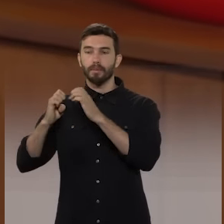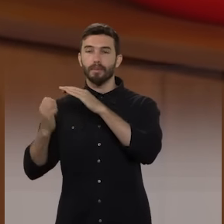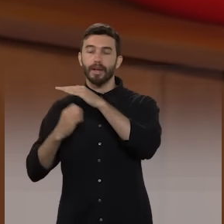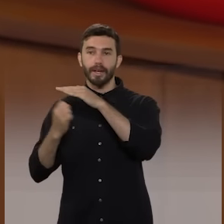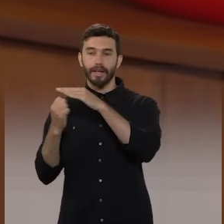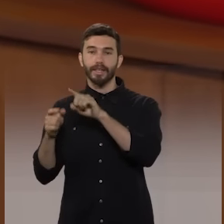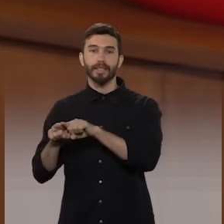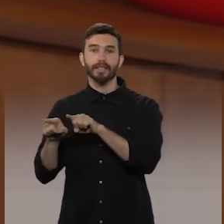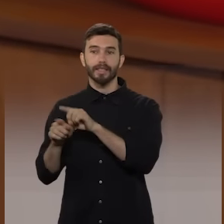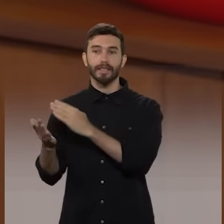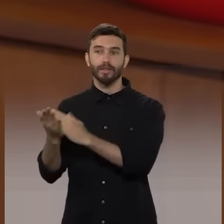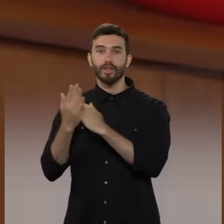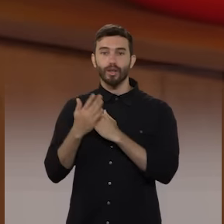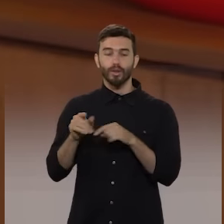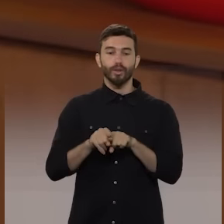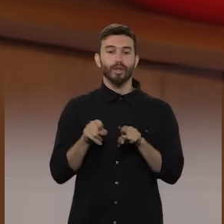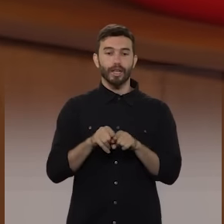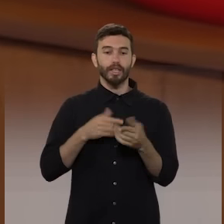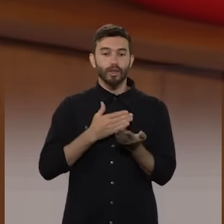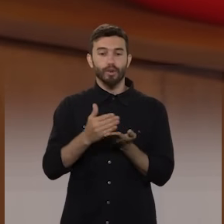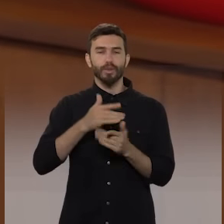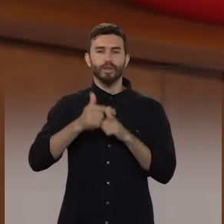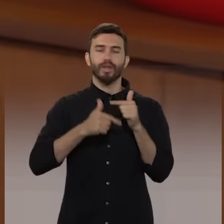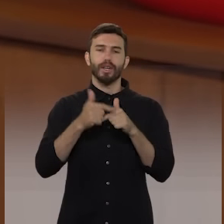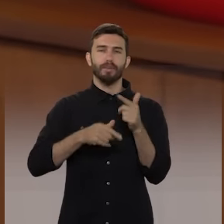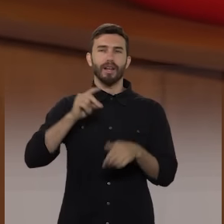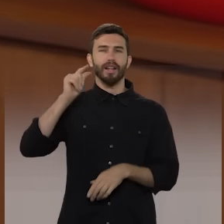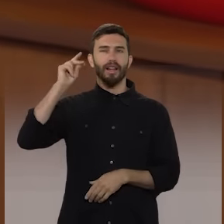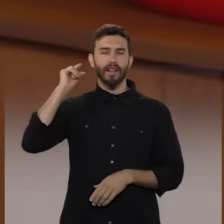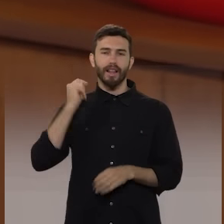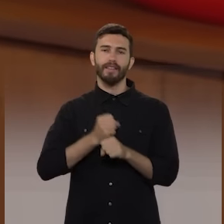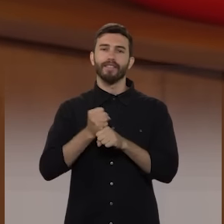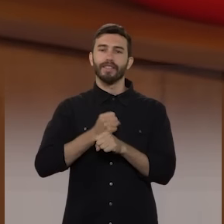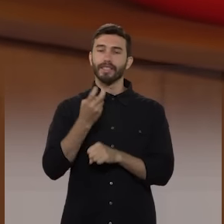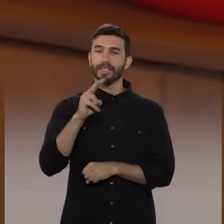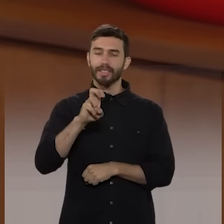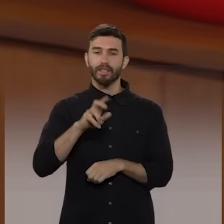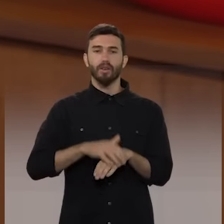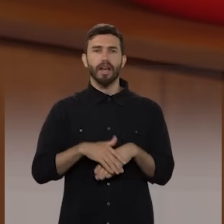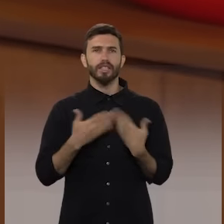nós começamos a operar 25 anos atrás, inicialmente produzindo apenas de vergalhões de alumínio,